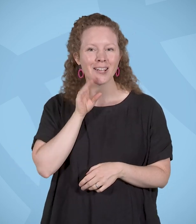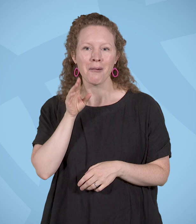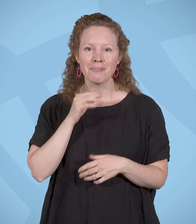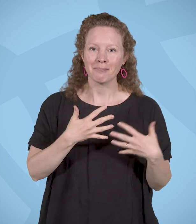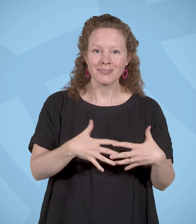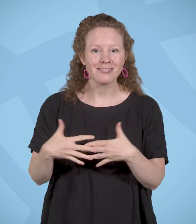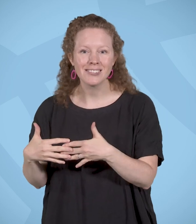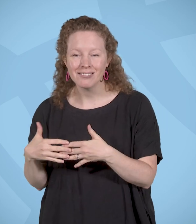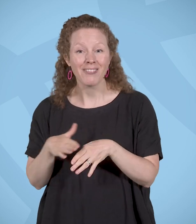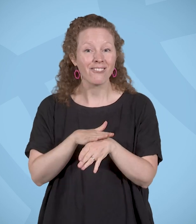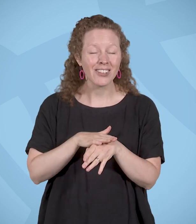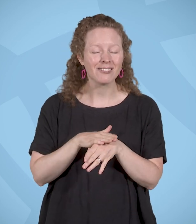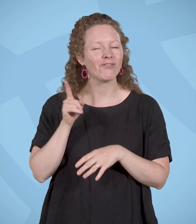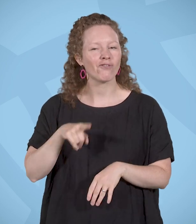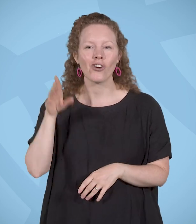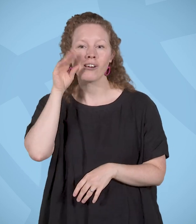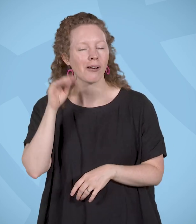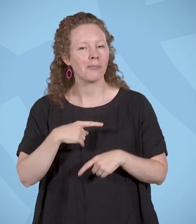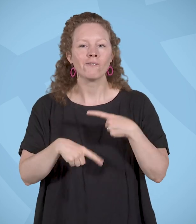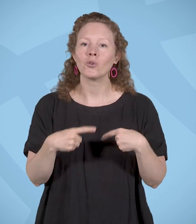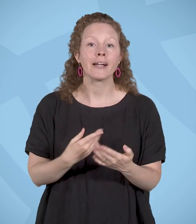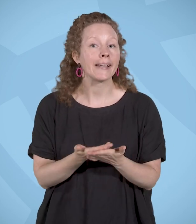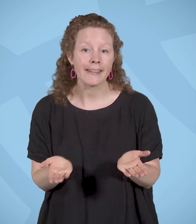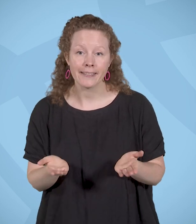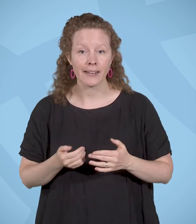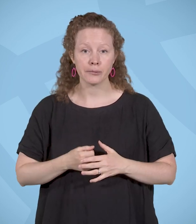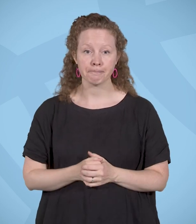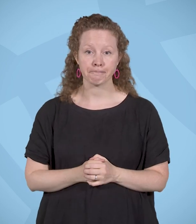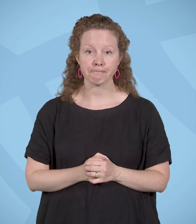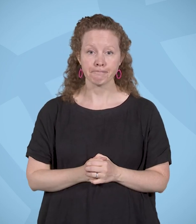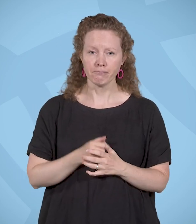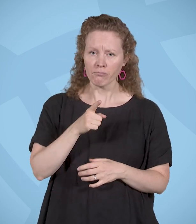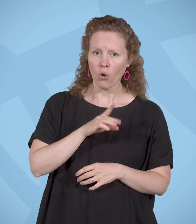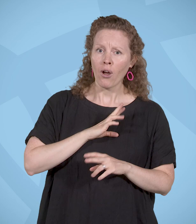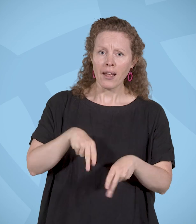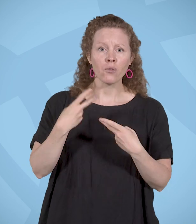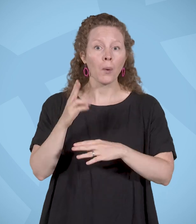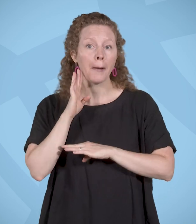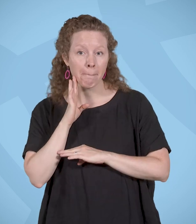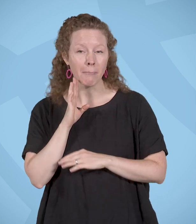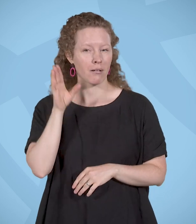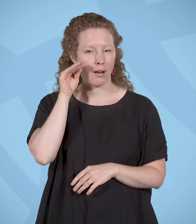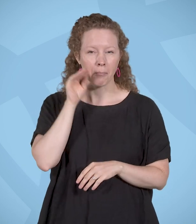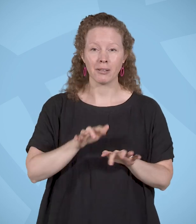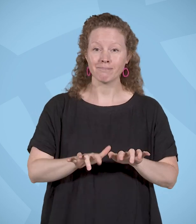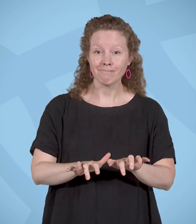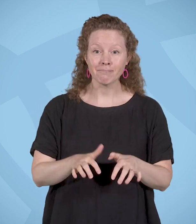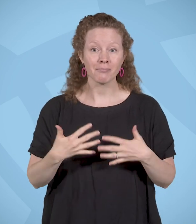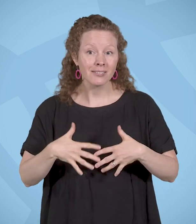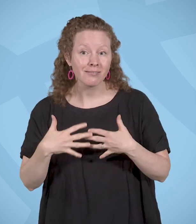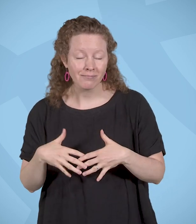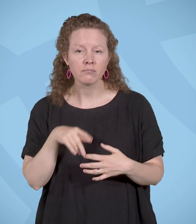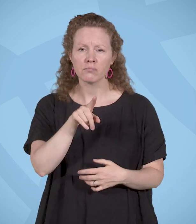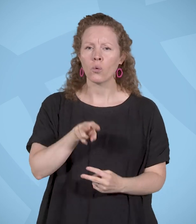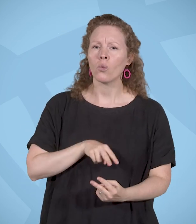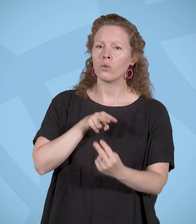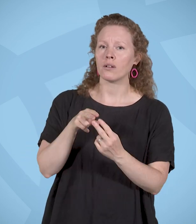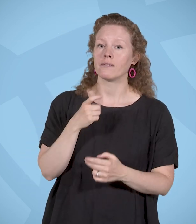Från och med nästa år kommer man inte längre kunna kontakta tjänsten med gamla texttelefonenheter.